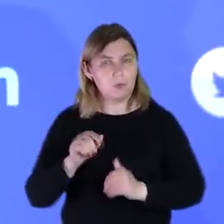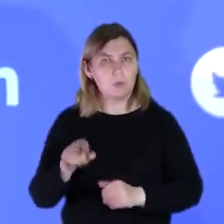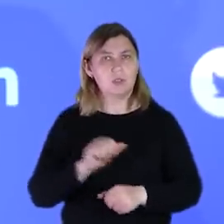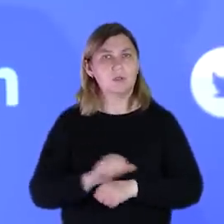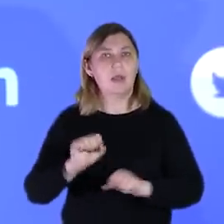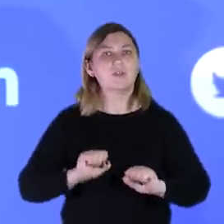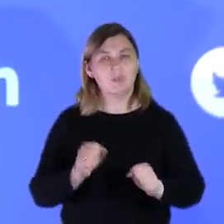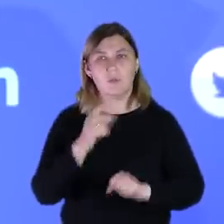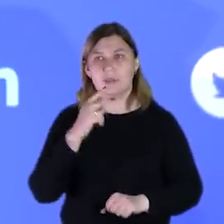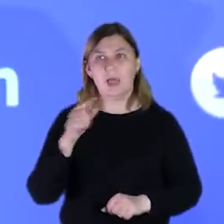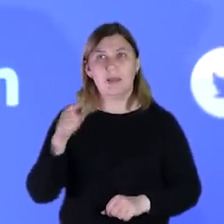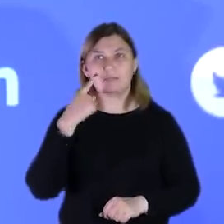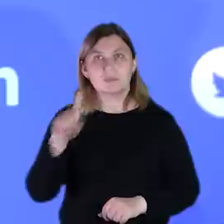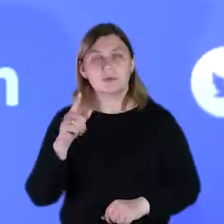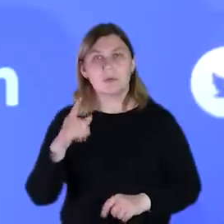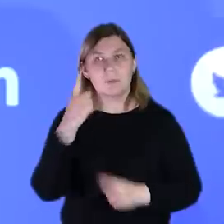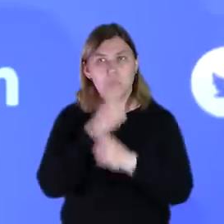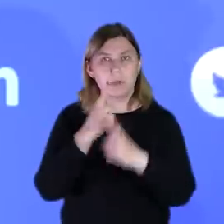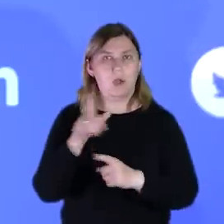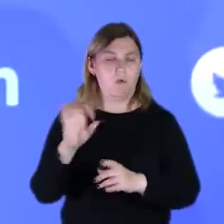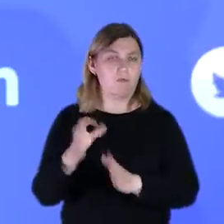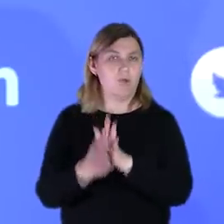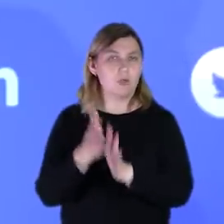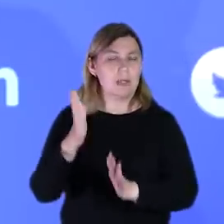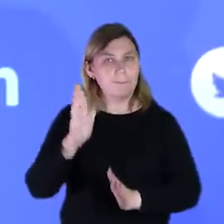żeby te działania przewidzieć; zwłaszcza w oparciu chociażby o rejon,